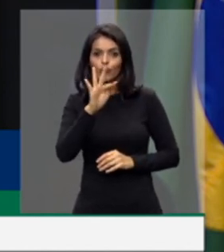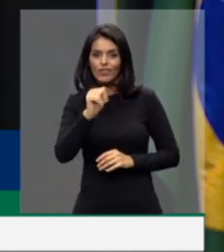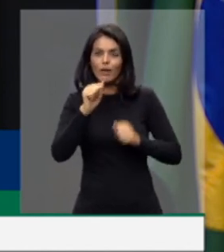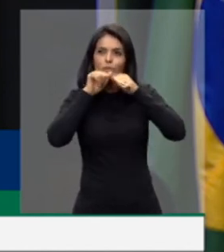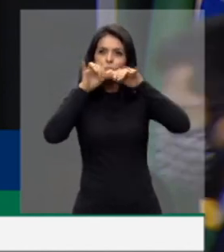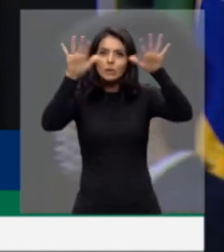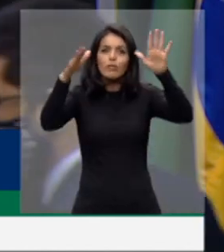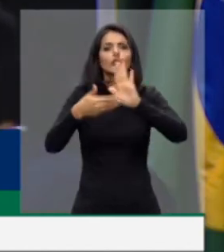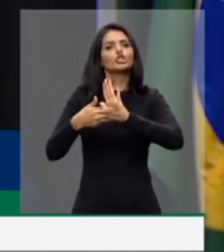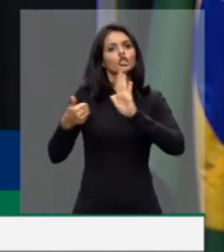EXECUTIVO. A ADOÇÃO ORIGINAL, CONSIDERAVA SOMENTE